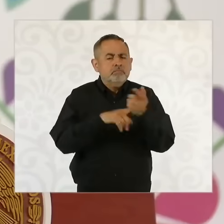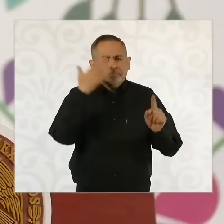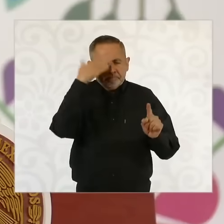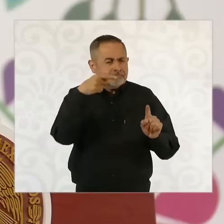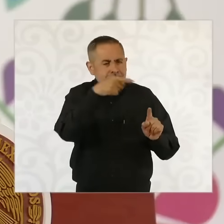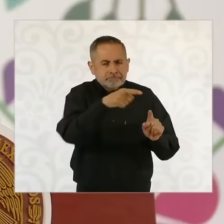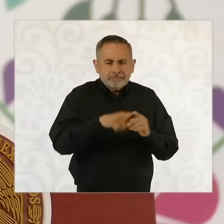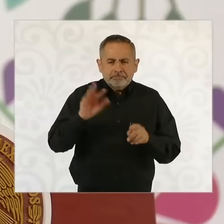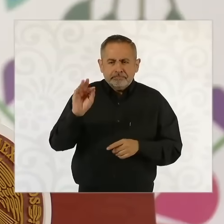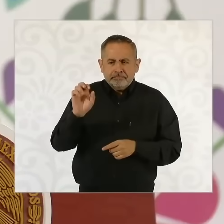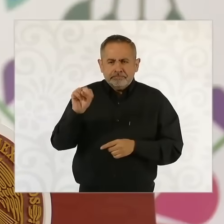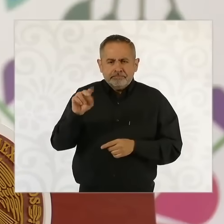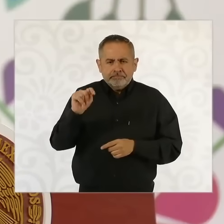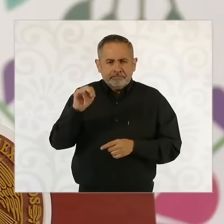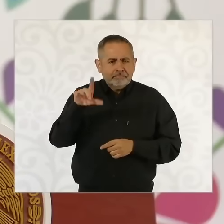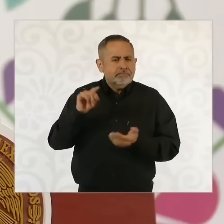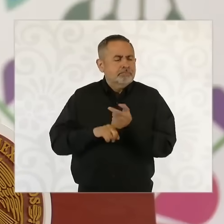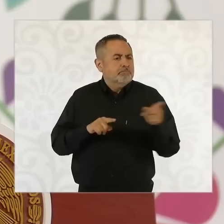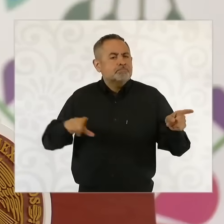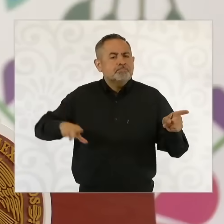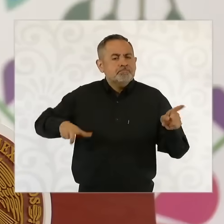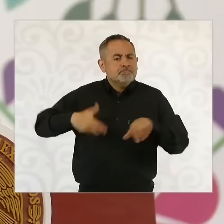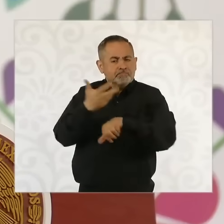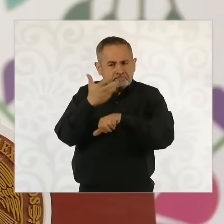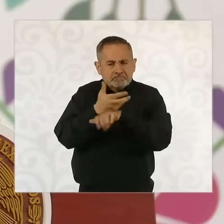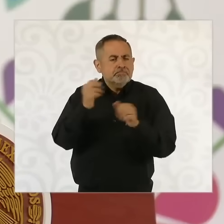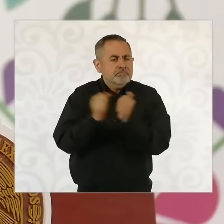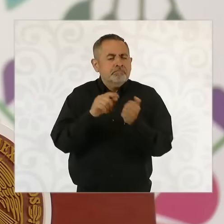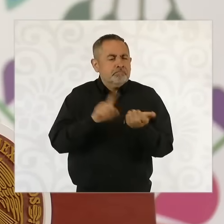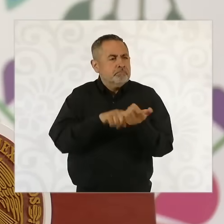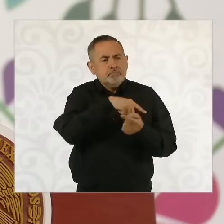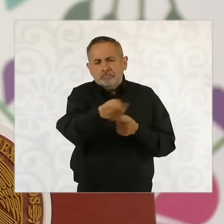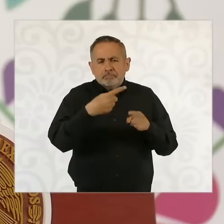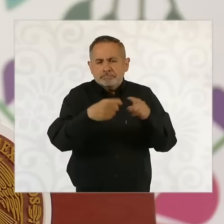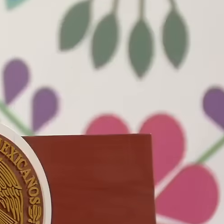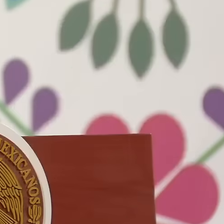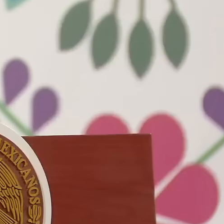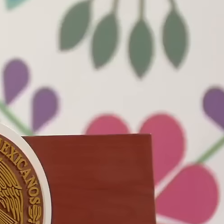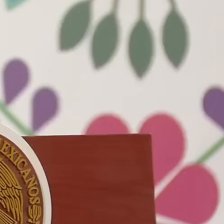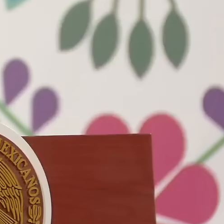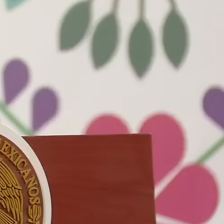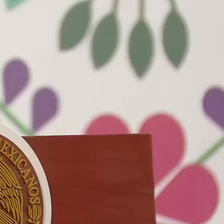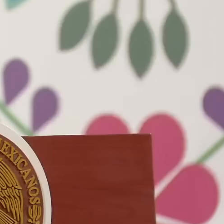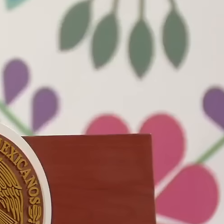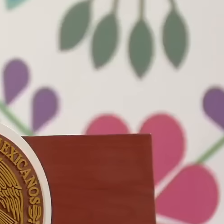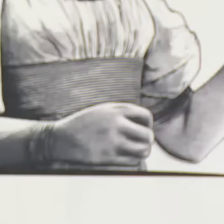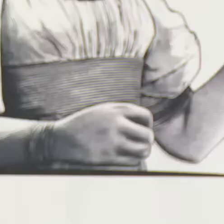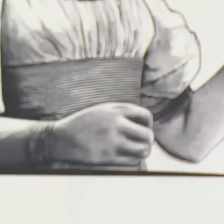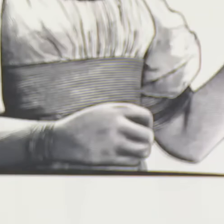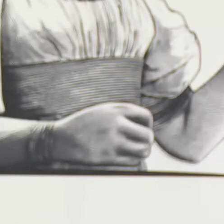fentanilo que el gobierno de los Estados Unidos a través de sus instituciones incauta en la frontera